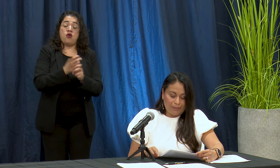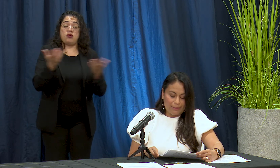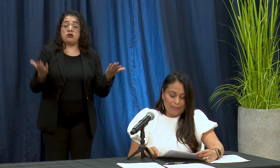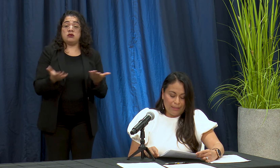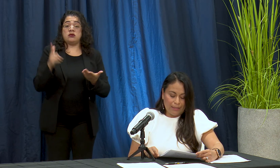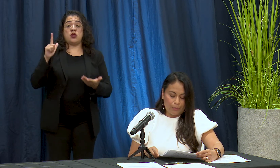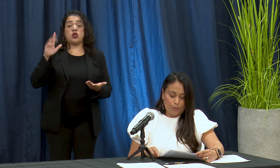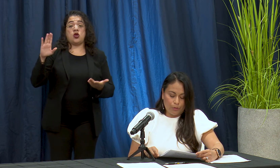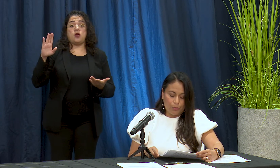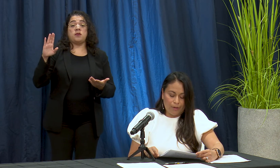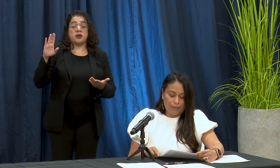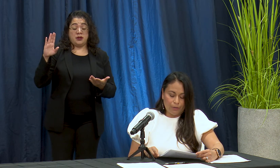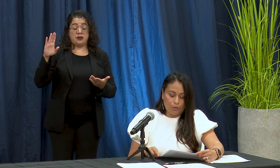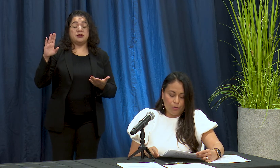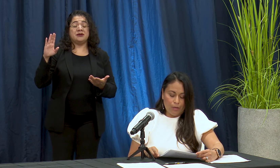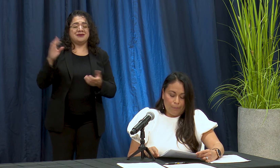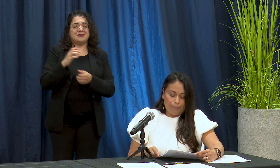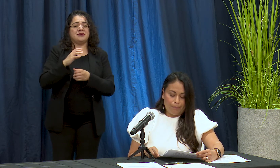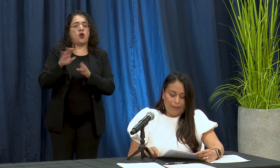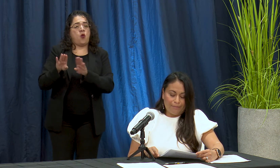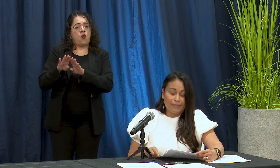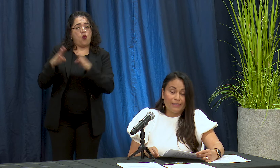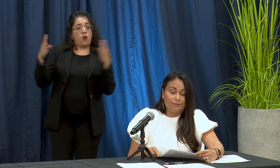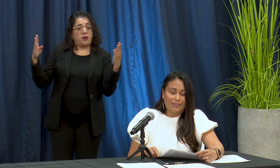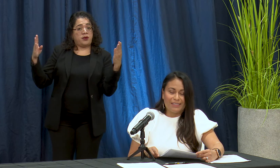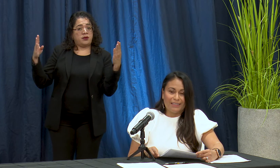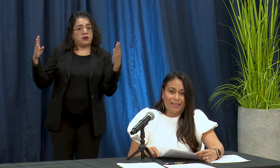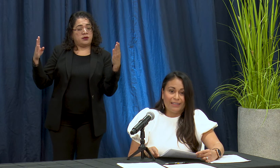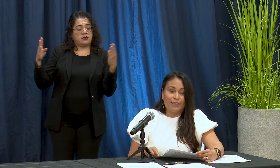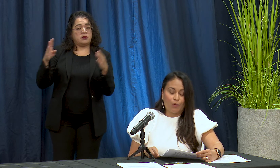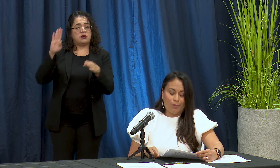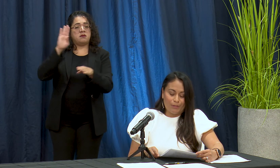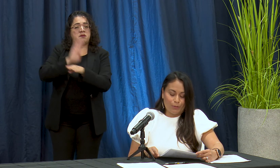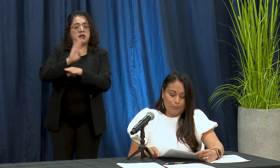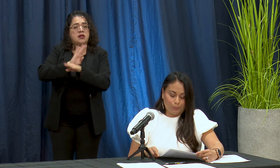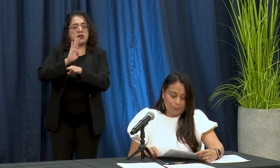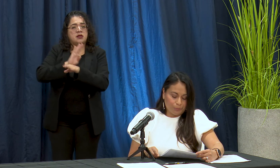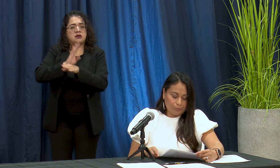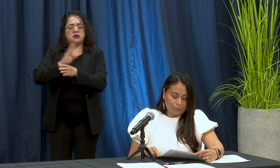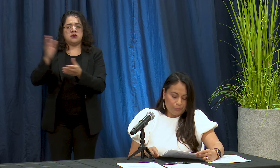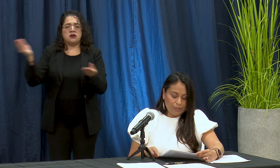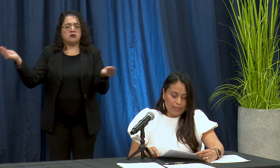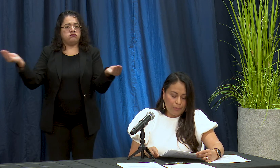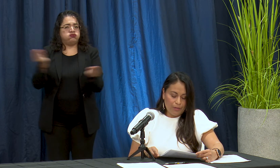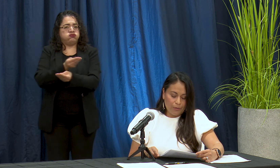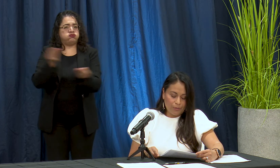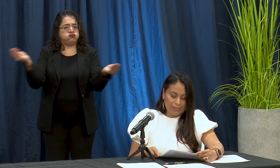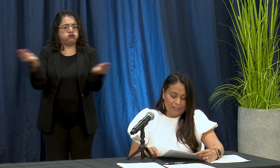montaner el puerto abierto para FAL facility' el comercio la buena noticia